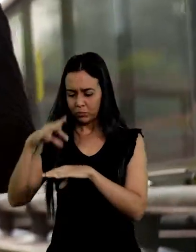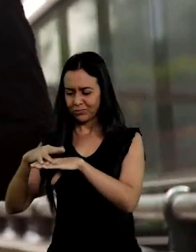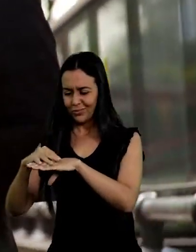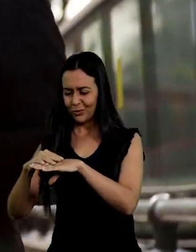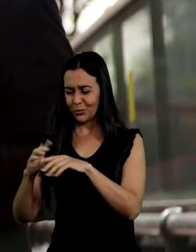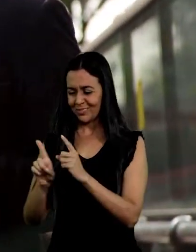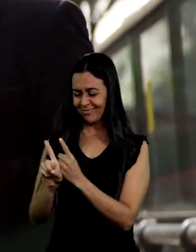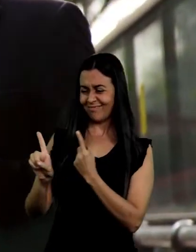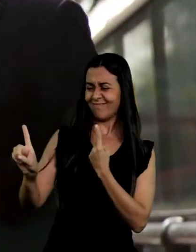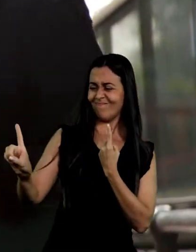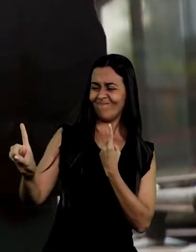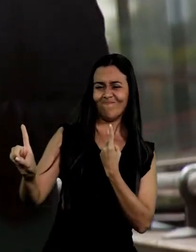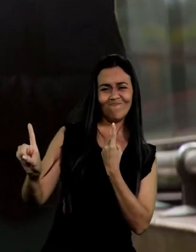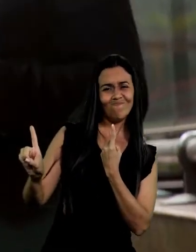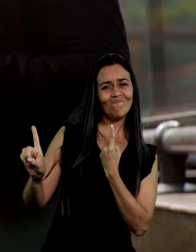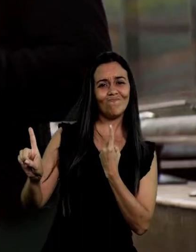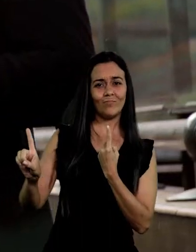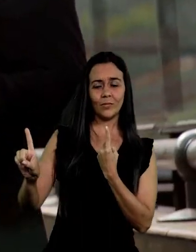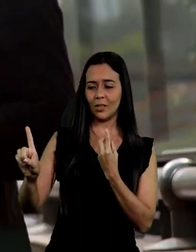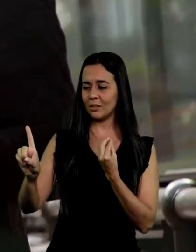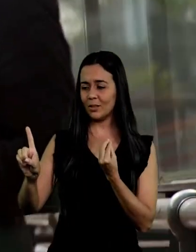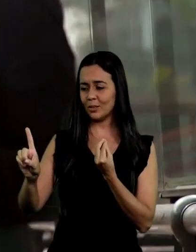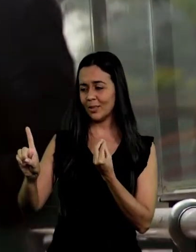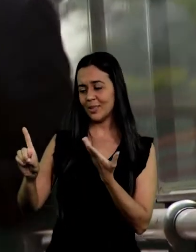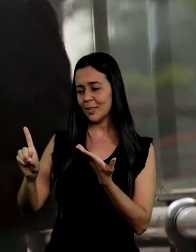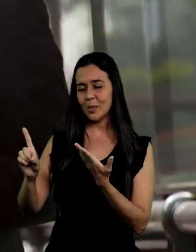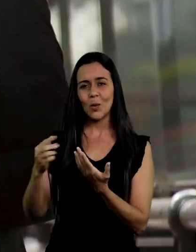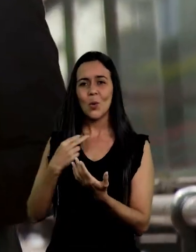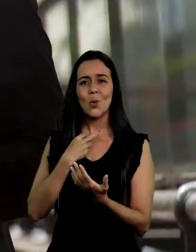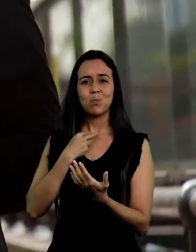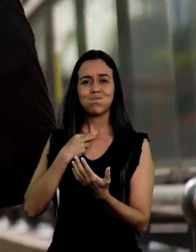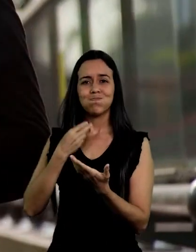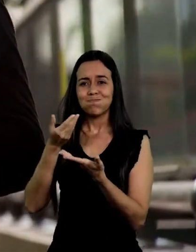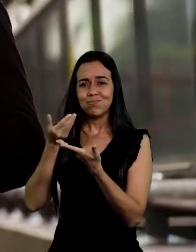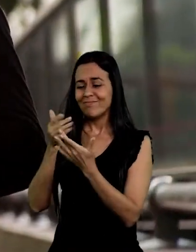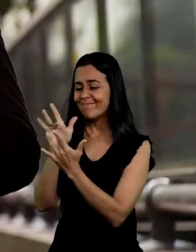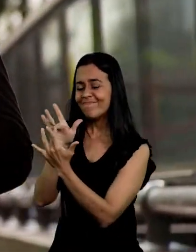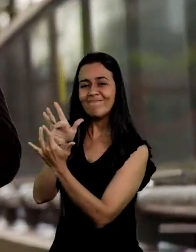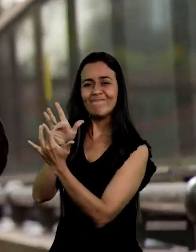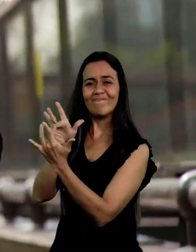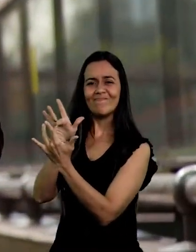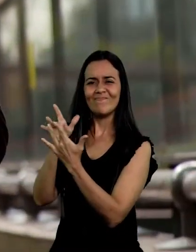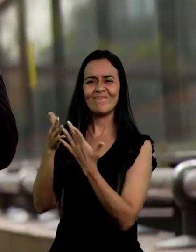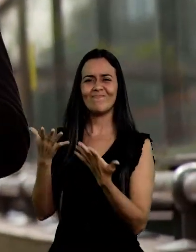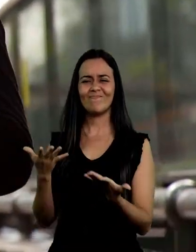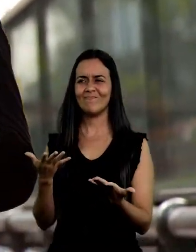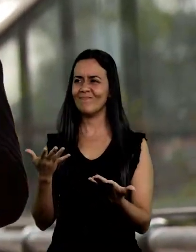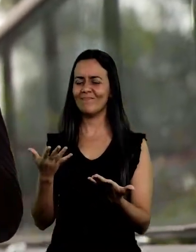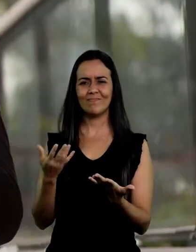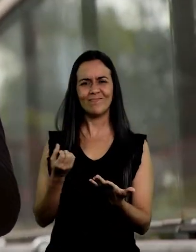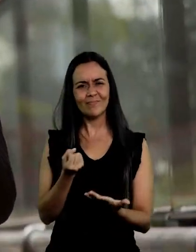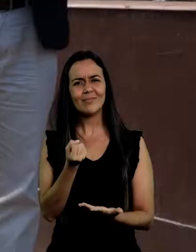Então o ato de amor é você deixar o seu objeto de afeto longe. Então é uma coisa muito paradoxal, né?